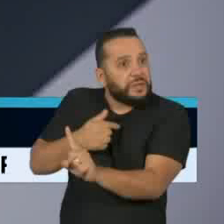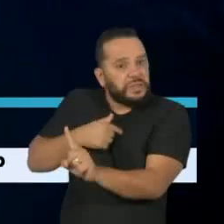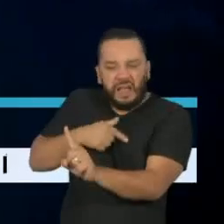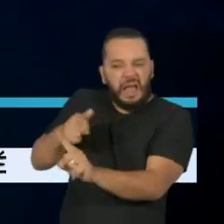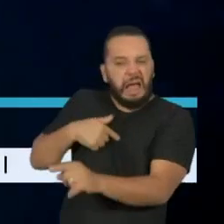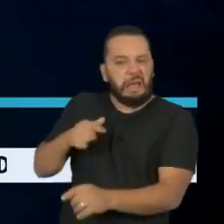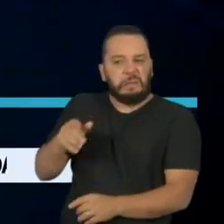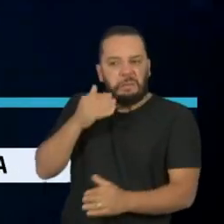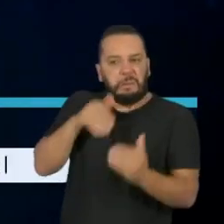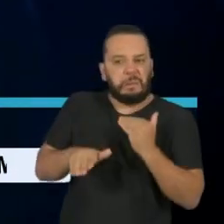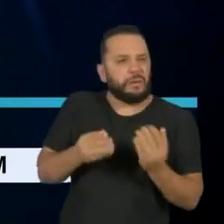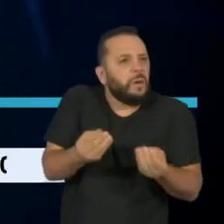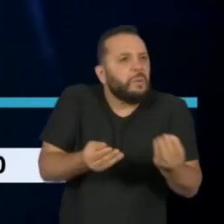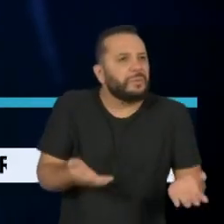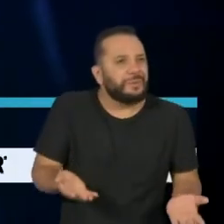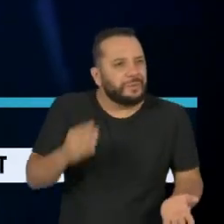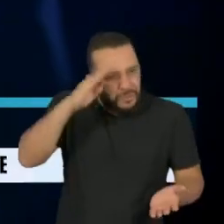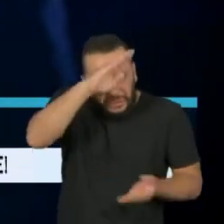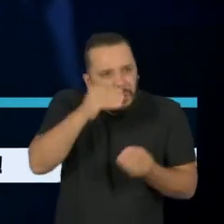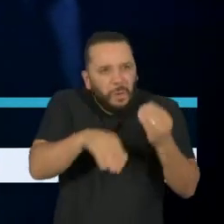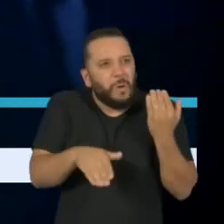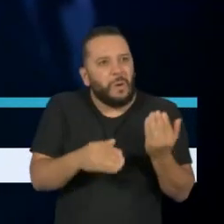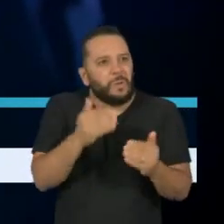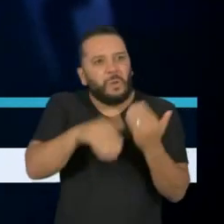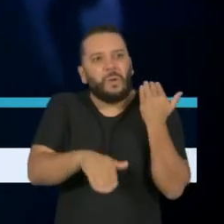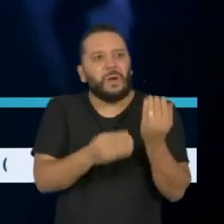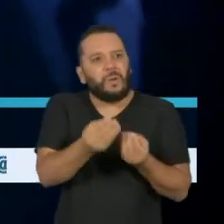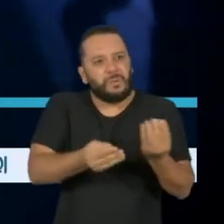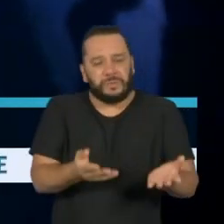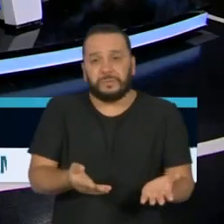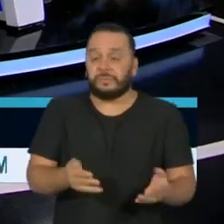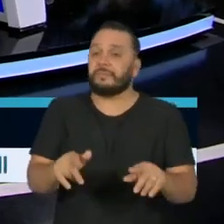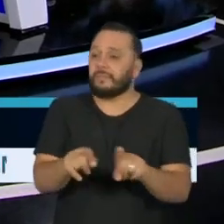Agora, doutor, parte da população, parte da população, acredita que os efeitos de